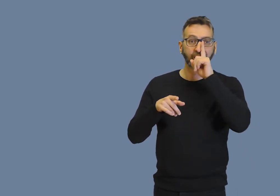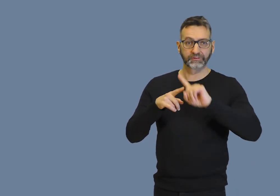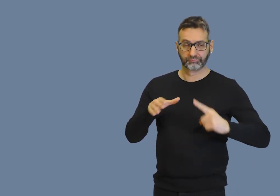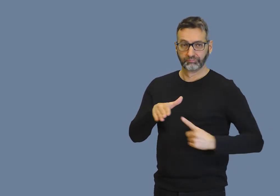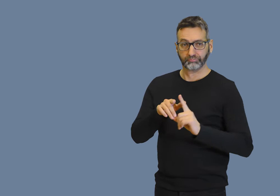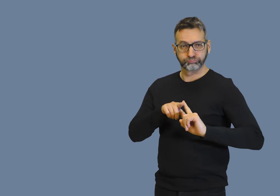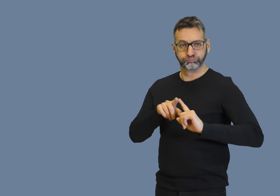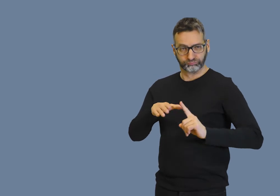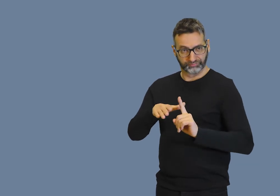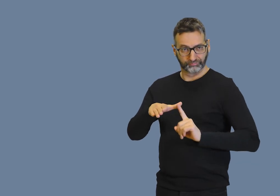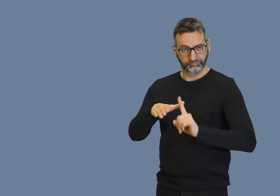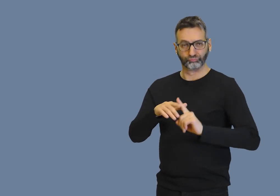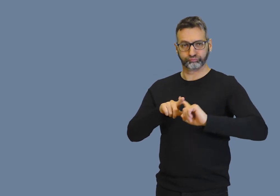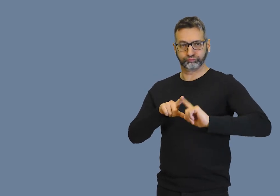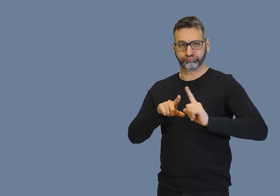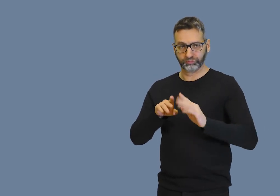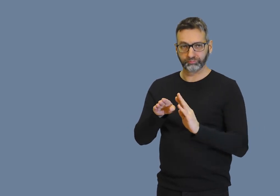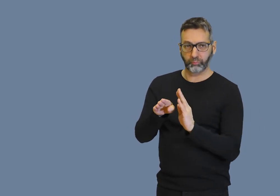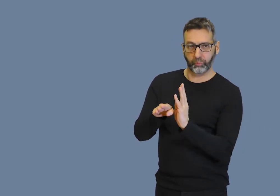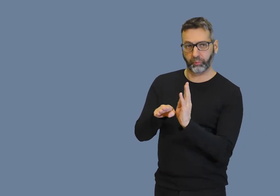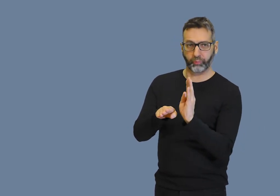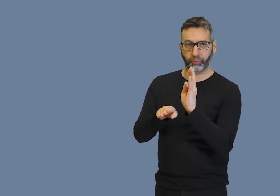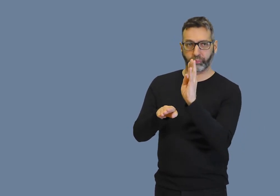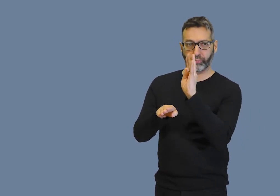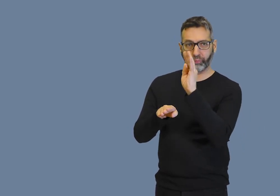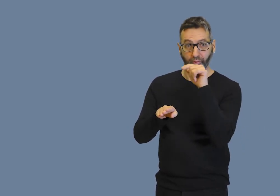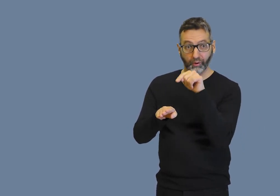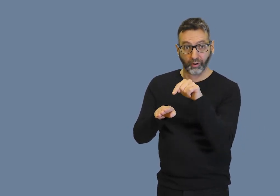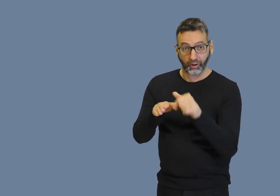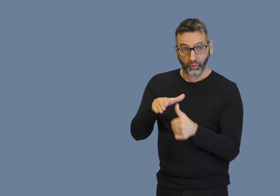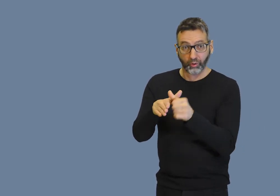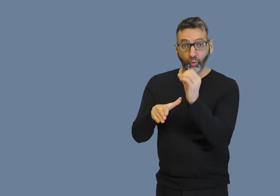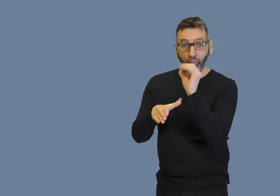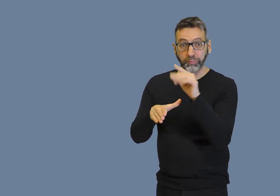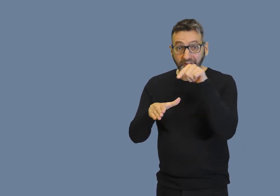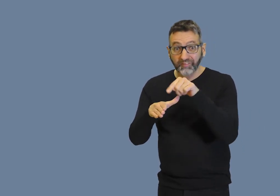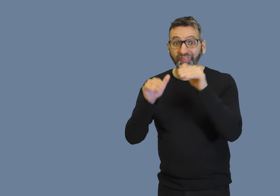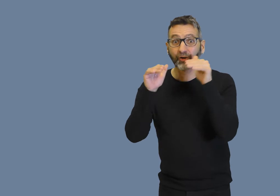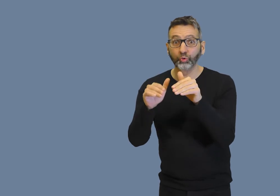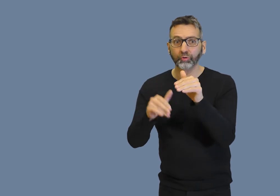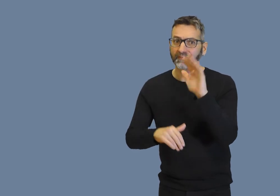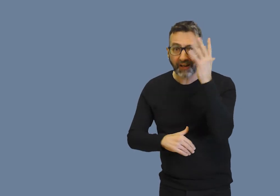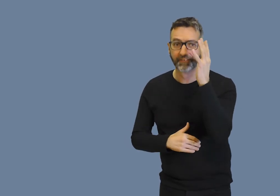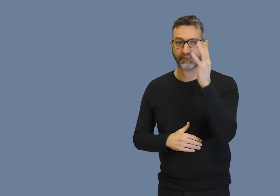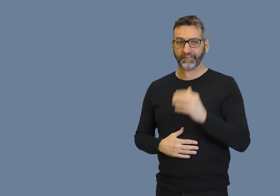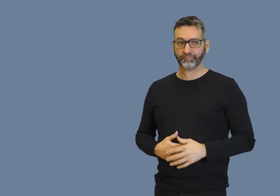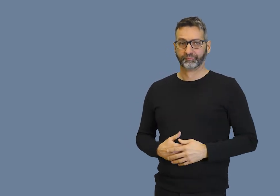aber Millionen Spermien würden trotzdem durchkommen. Das ist kein Verhütungsmittel!